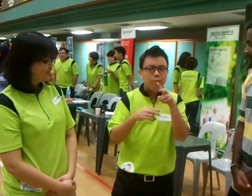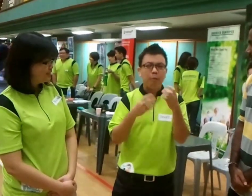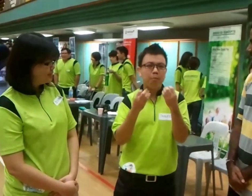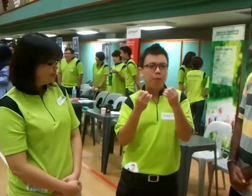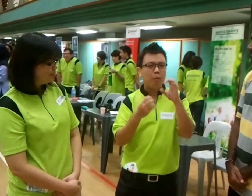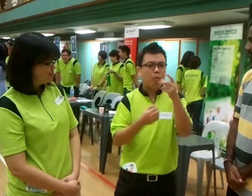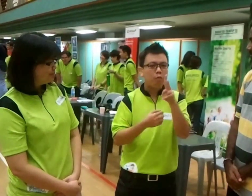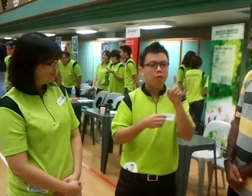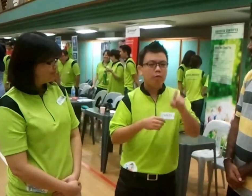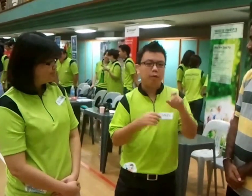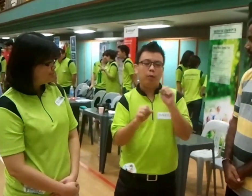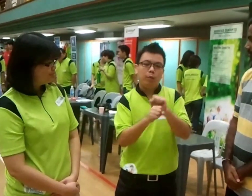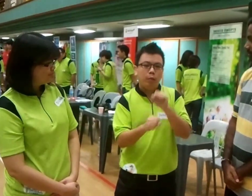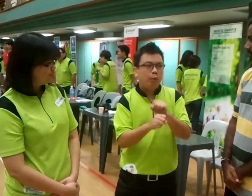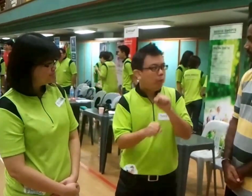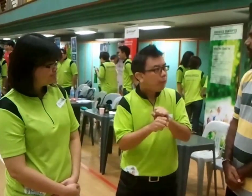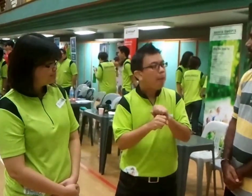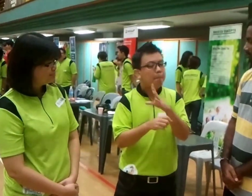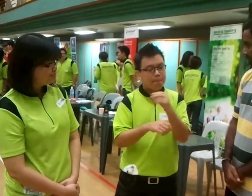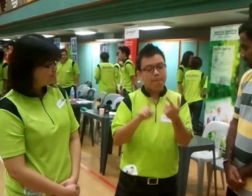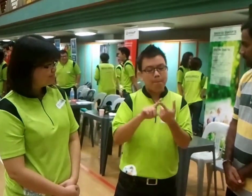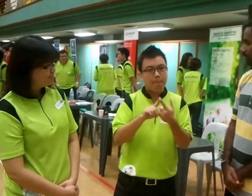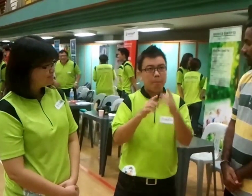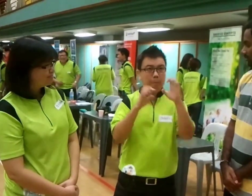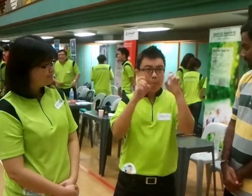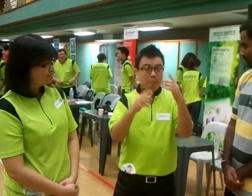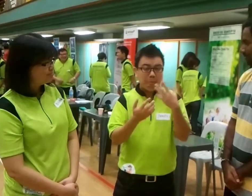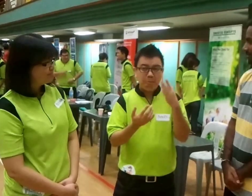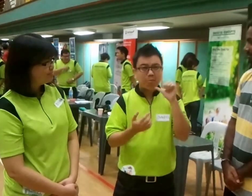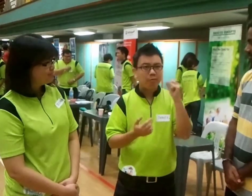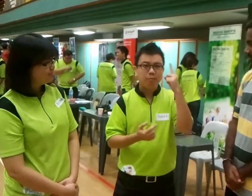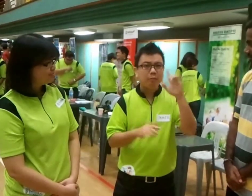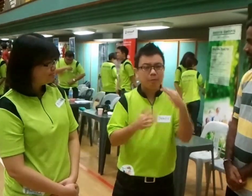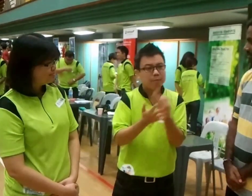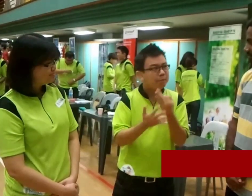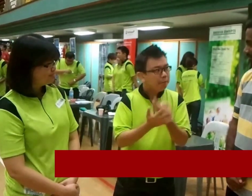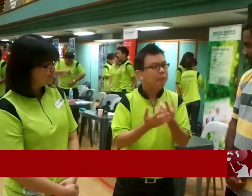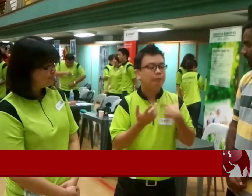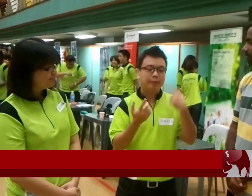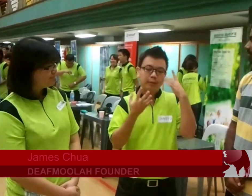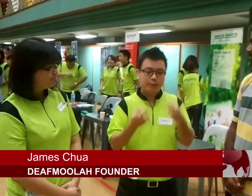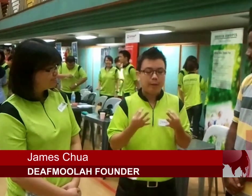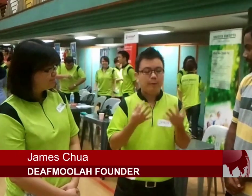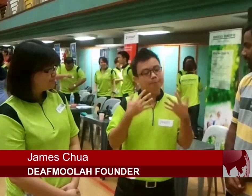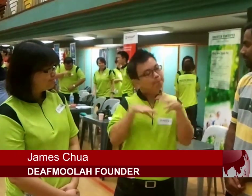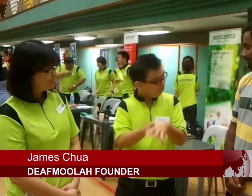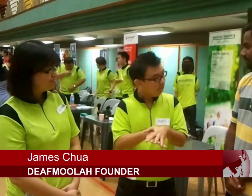Ramai warga OKU tidak mempunyai pekerjaan dan kurang berpengetahuan mengenai.. ..kepentingan cara menyimpan wang,